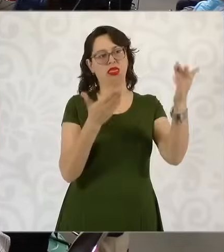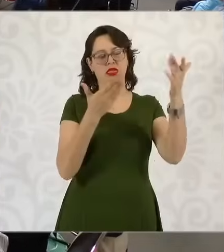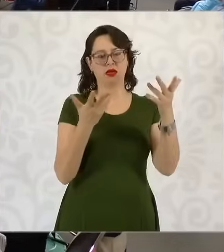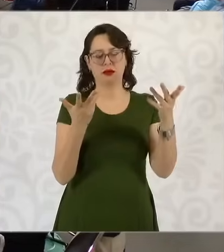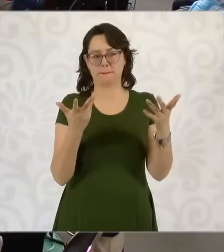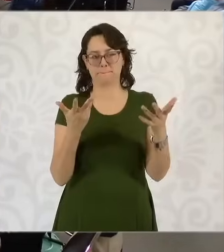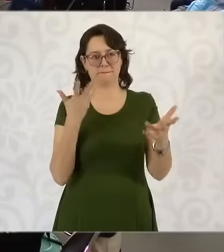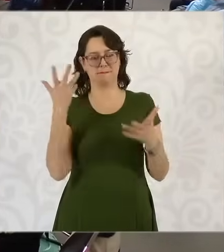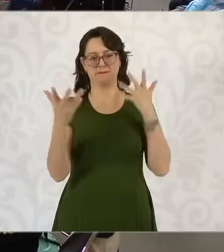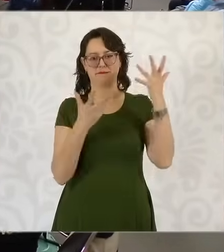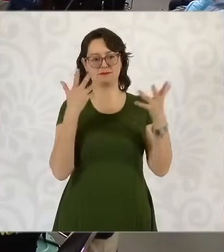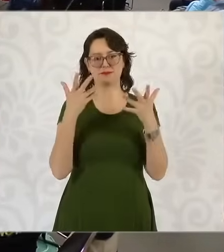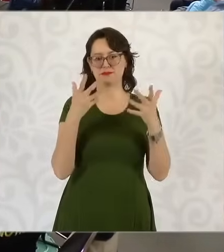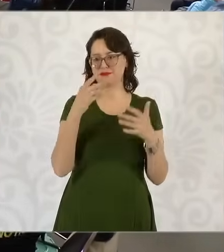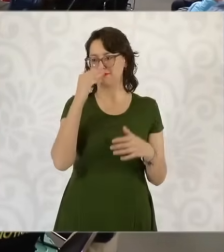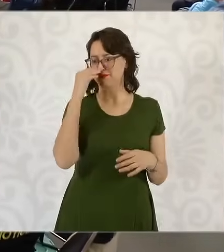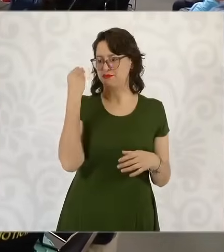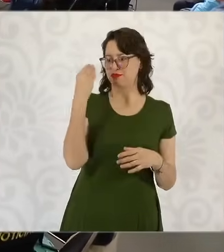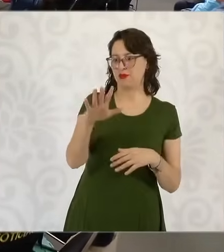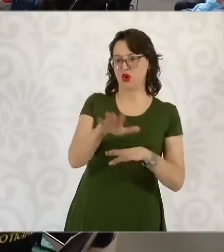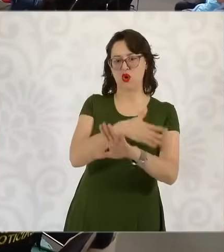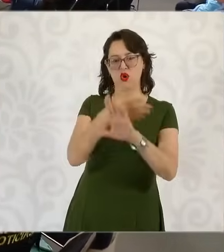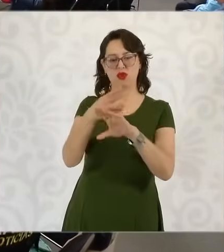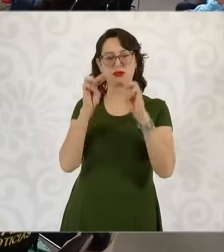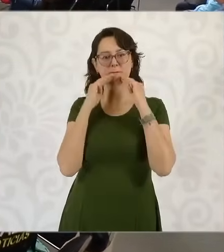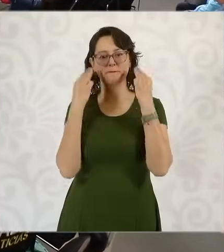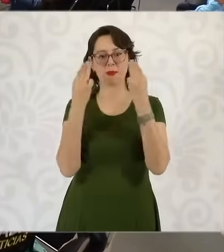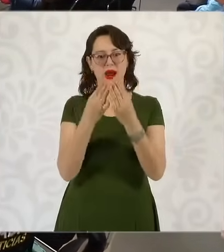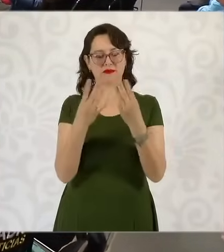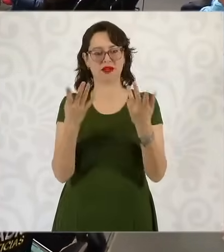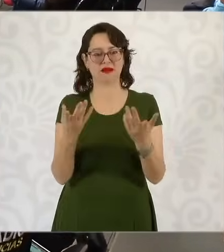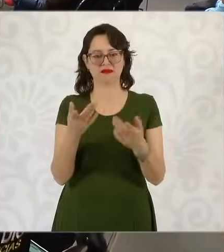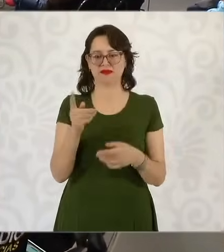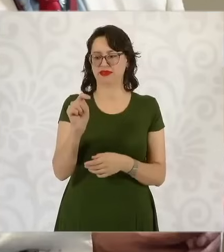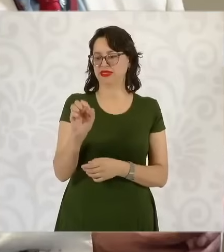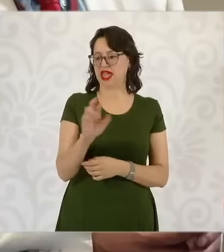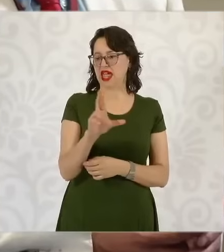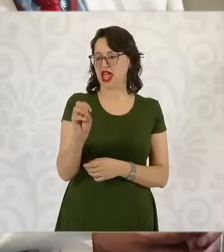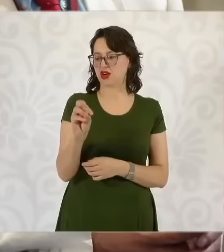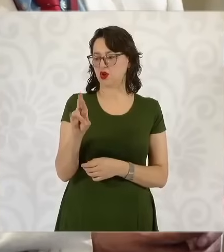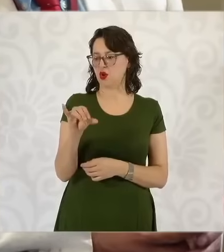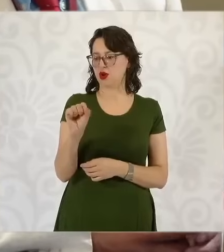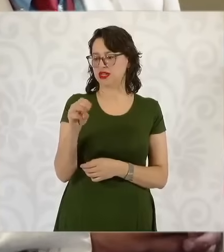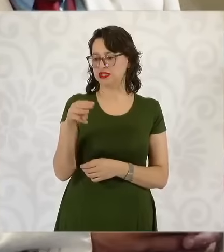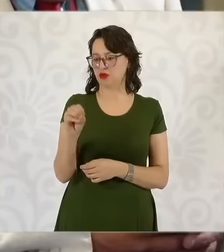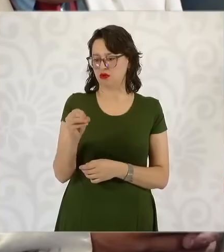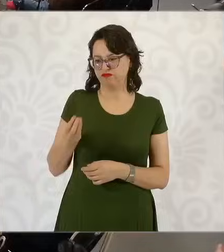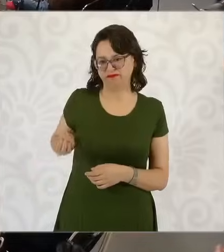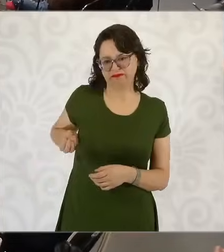esta acusación directa contra integrantes de un cártel por terrorismo ¿cómo impacta esta reforma